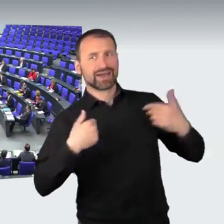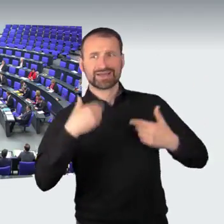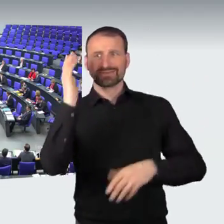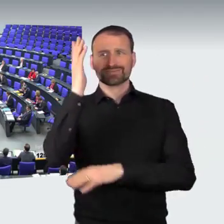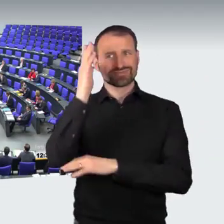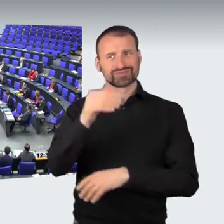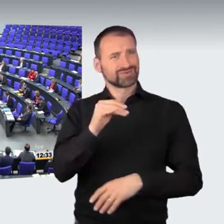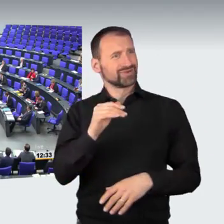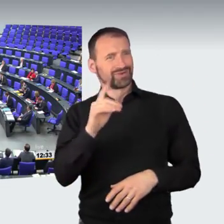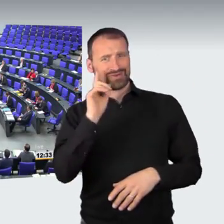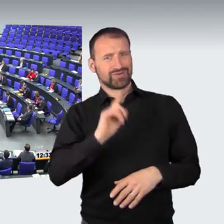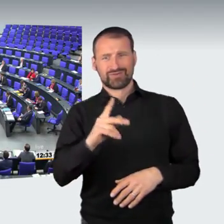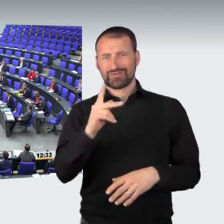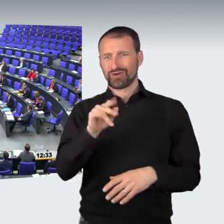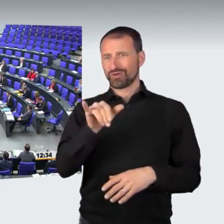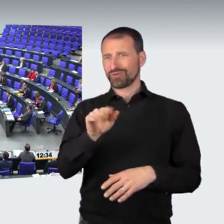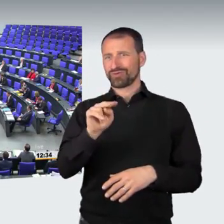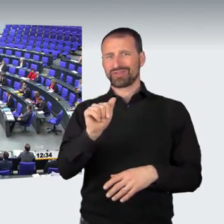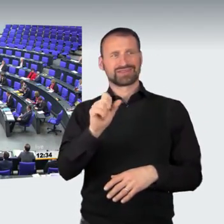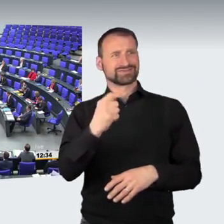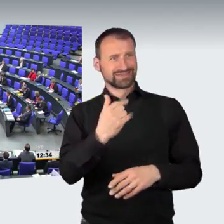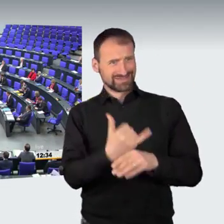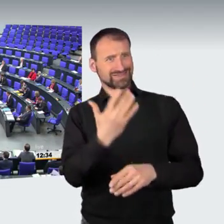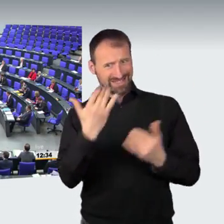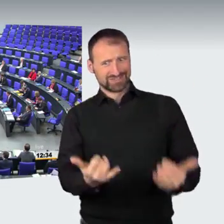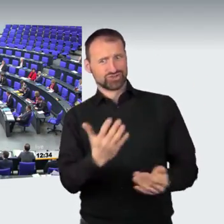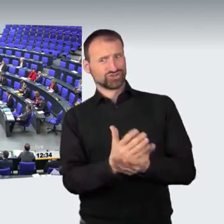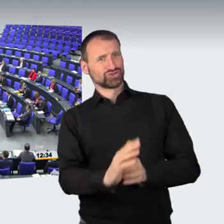reden Sie bitte einfach weiter. (Sprecherwechsel): Das Thema „Miete und Wohnen“